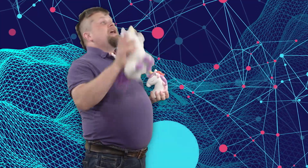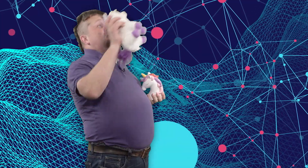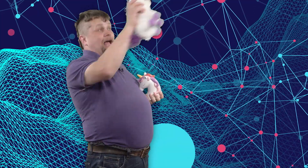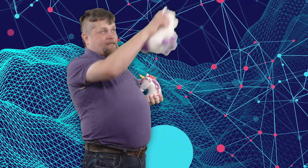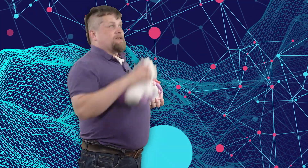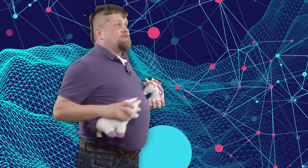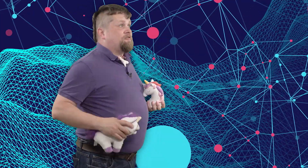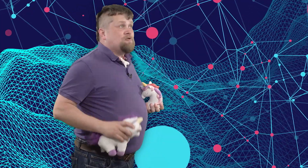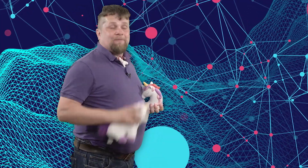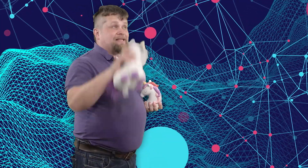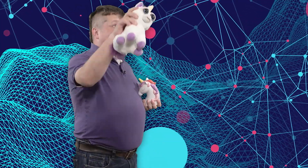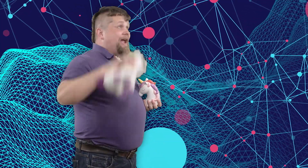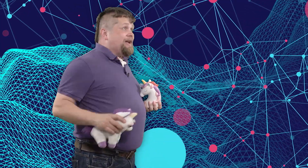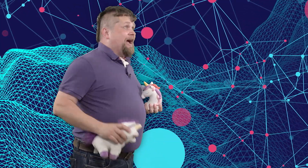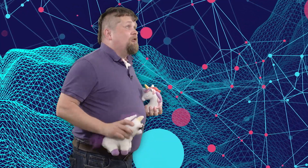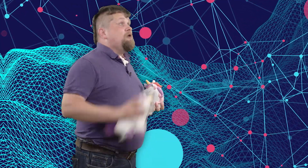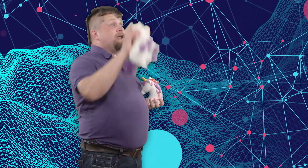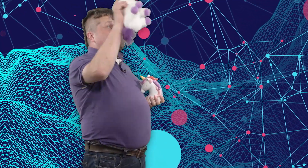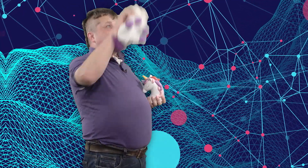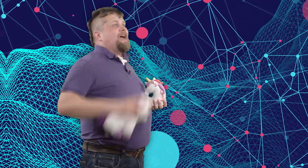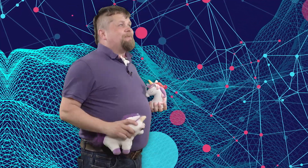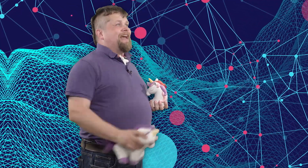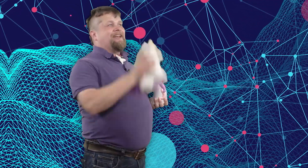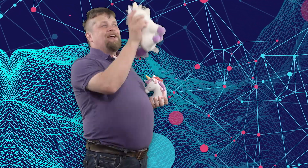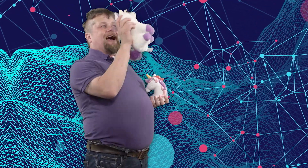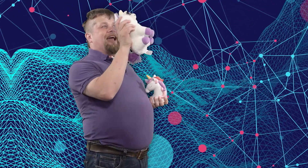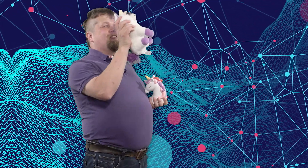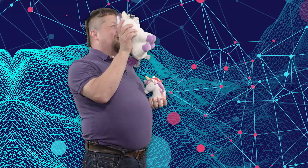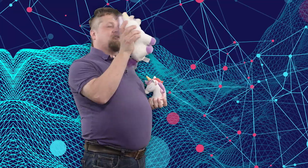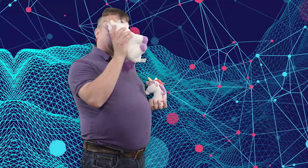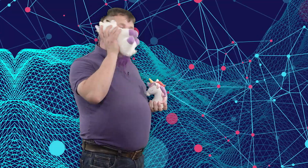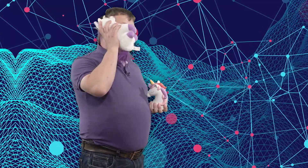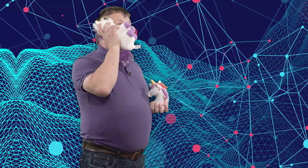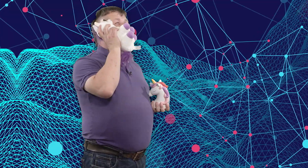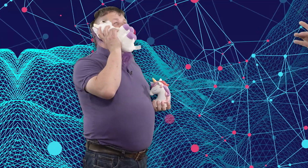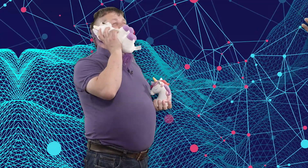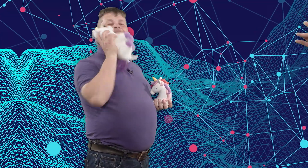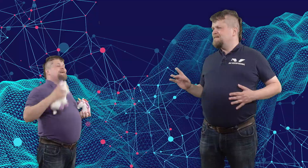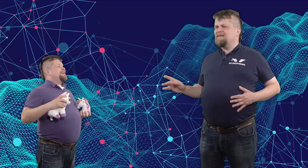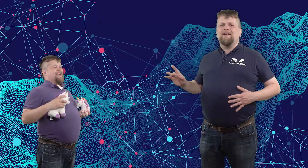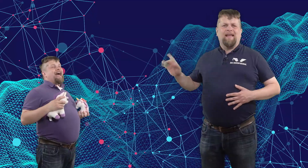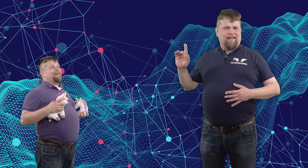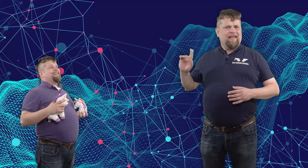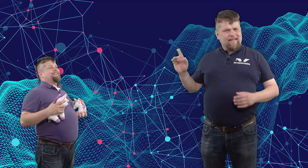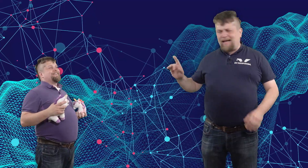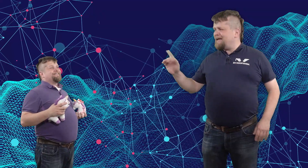eins ist auf der Fußmatte am Eingang und natürlich habe ich ein Einhornkuscheltier! Hm, herrlich!"